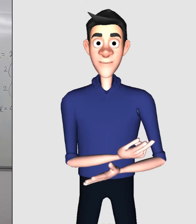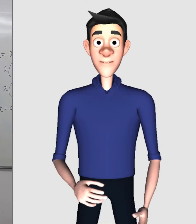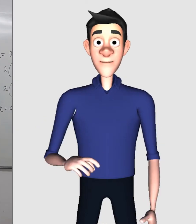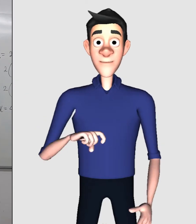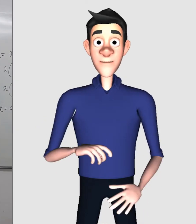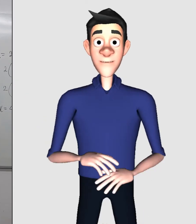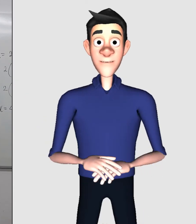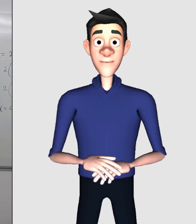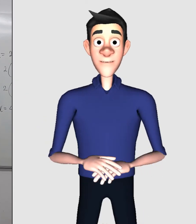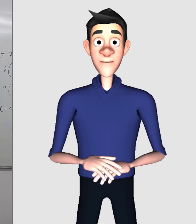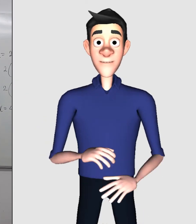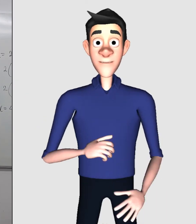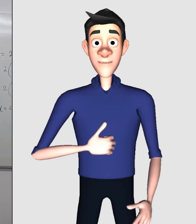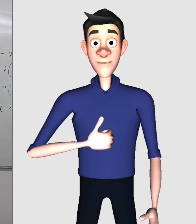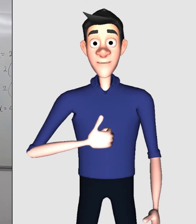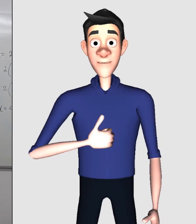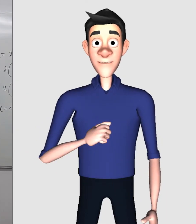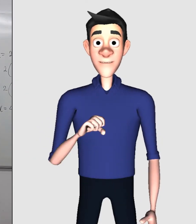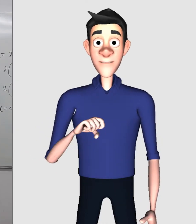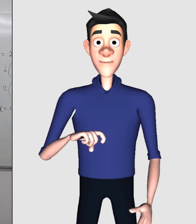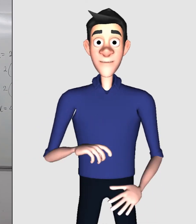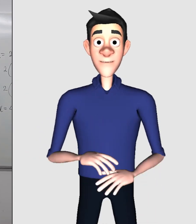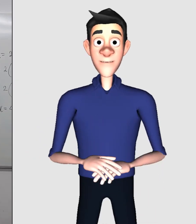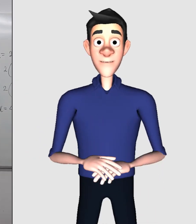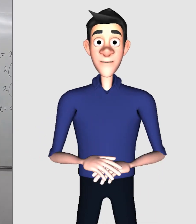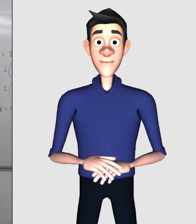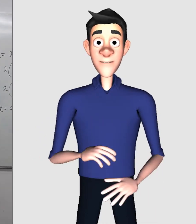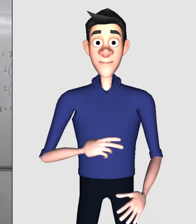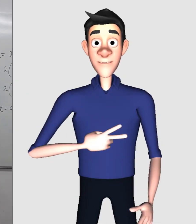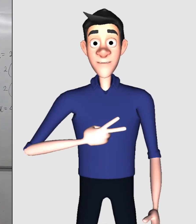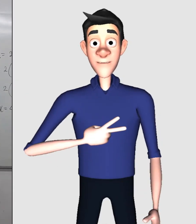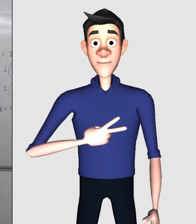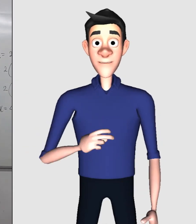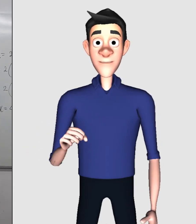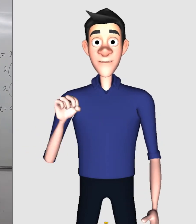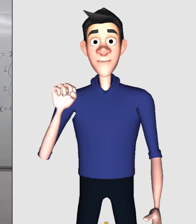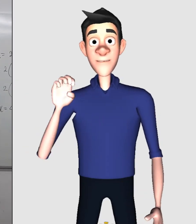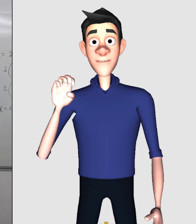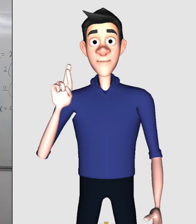Mas ainda está faltando encontrar um k equivalente